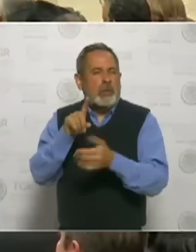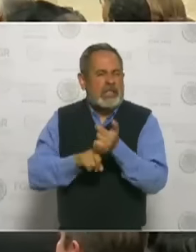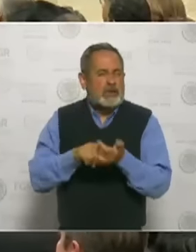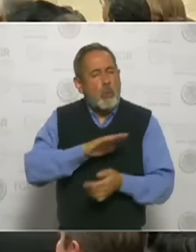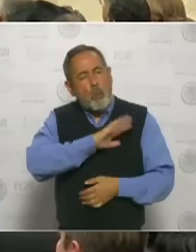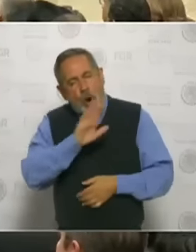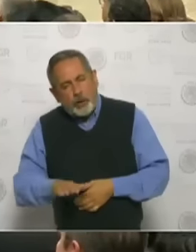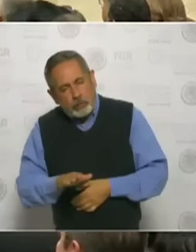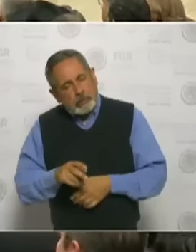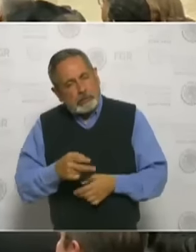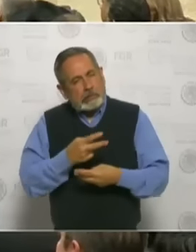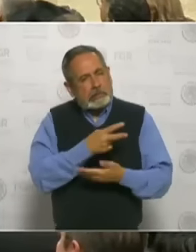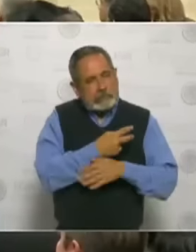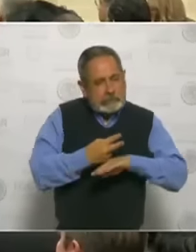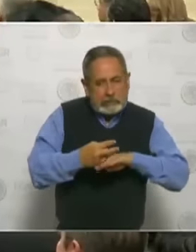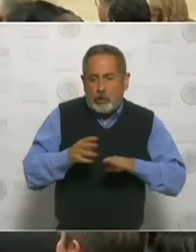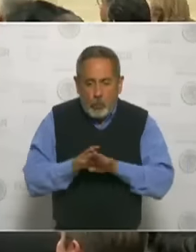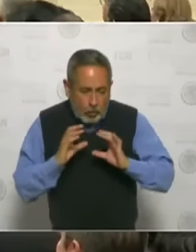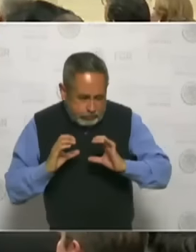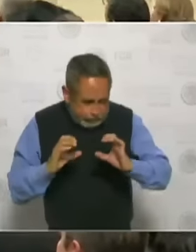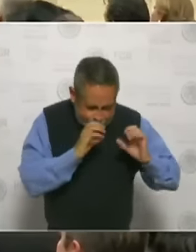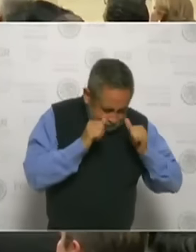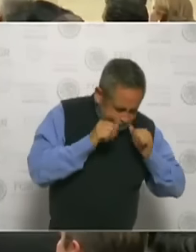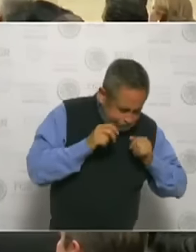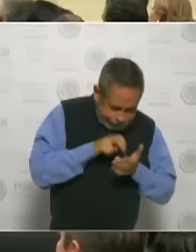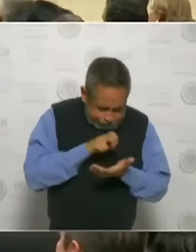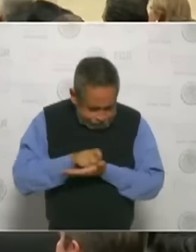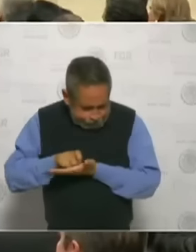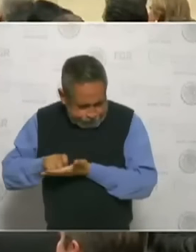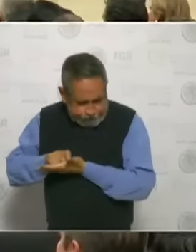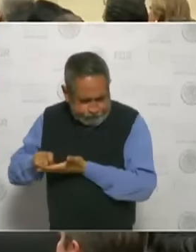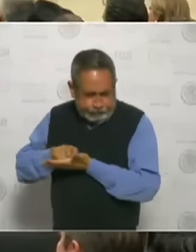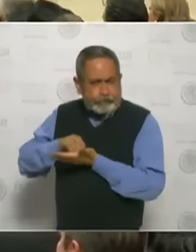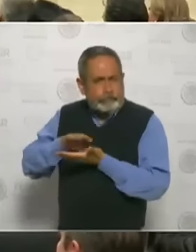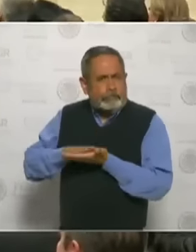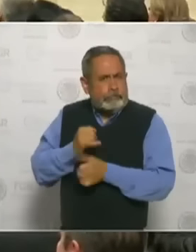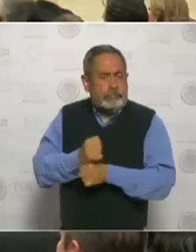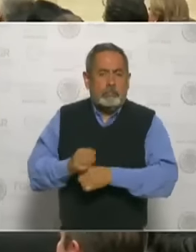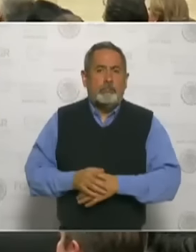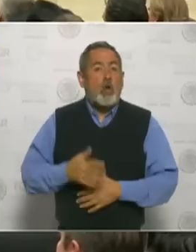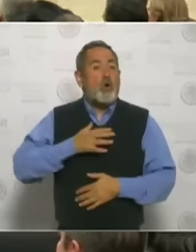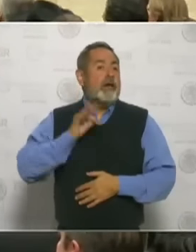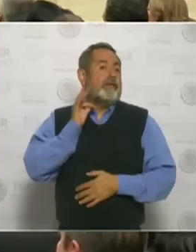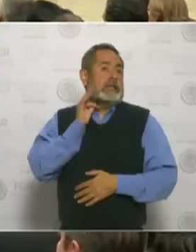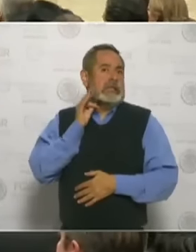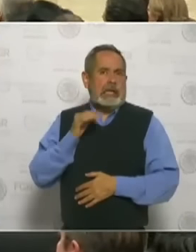esta fiscalía está abierta a escuchar de manera atenta cualquier crítica, cualquier propuesta,